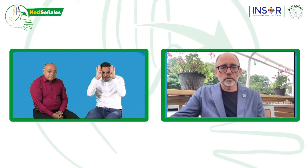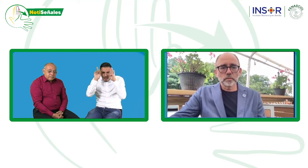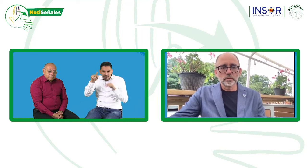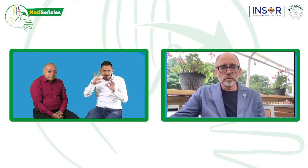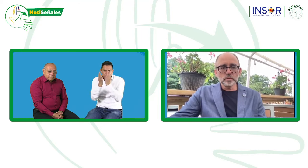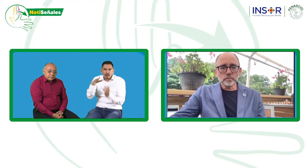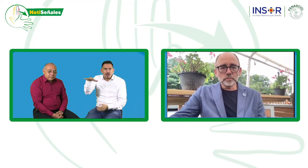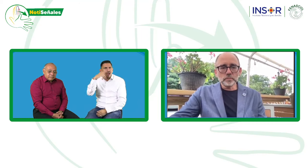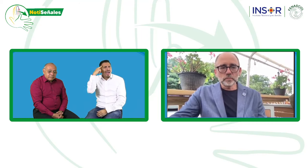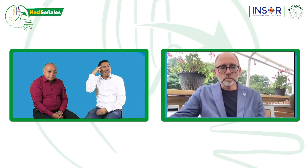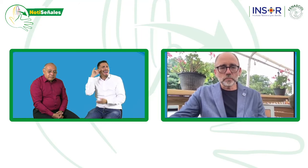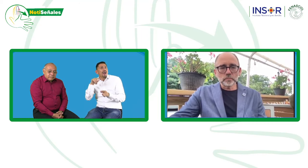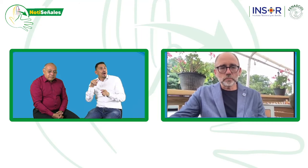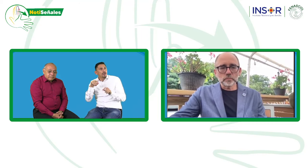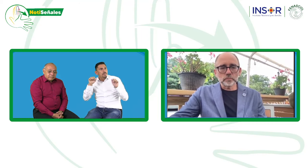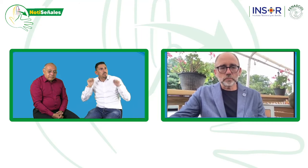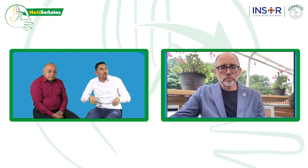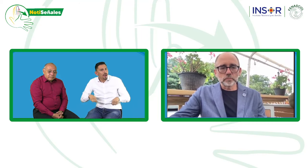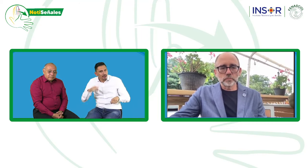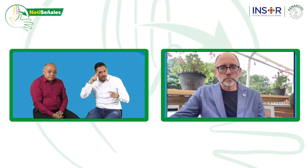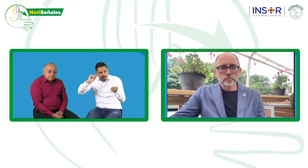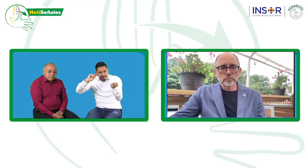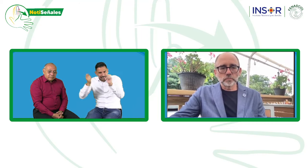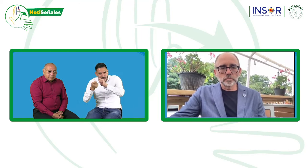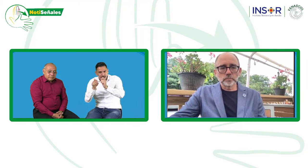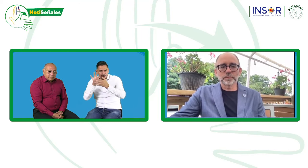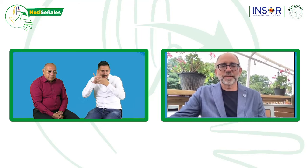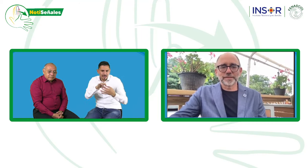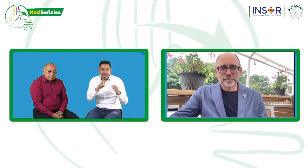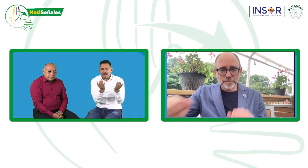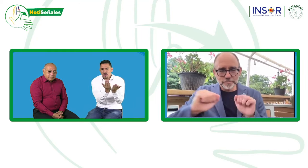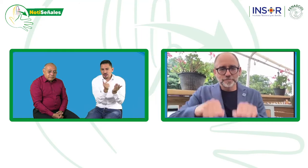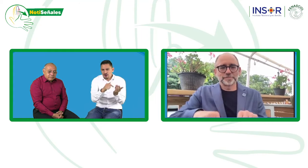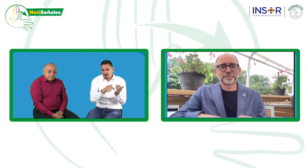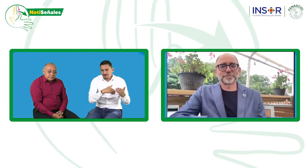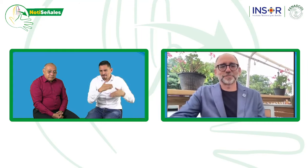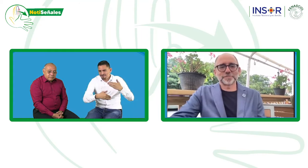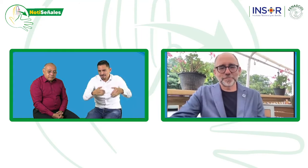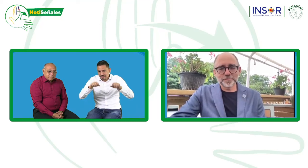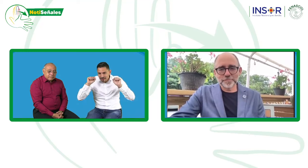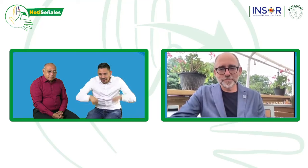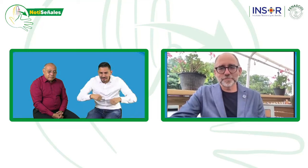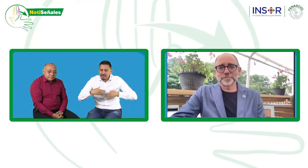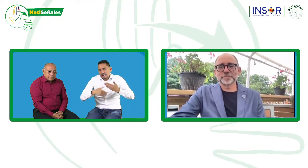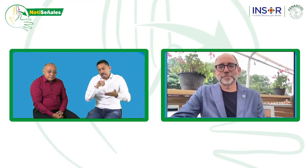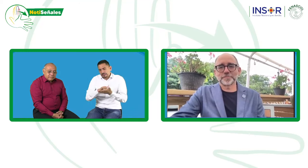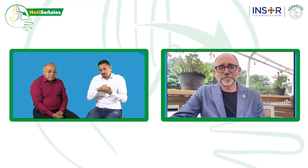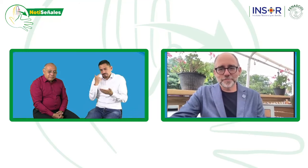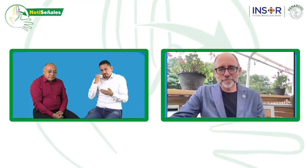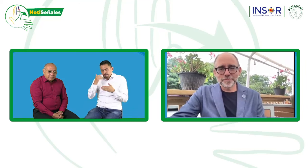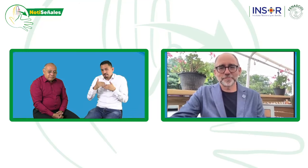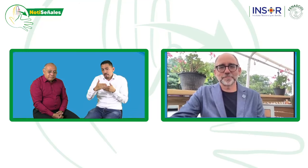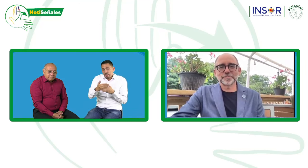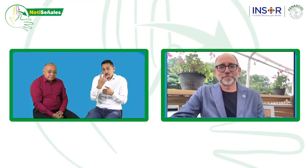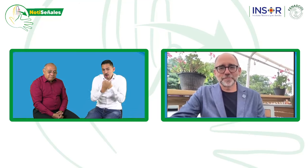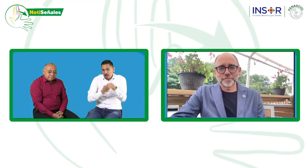ellos puedan estar allí? Porque de hecho el que yo esté hoy en cargo de dirección es precisamente a cambiar ese